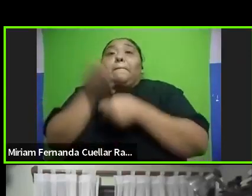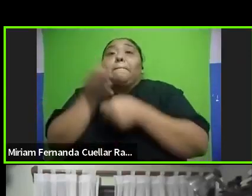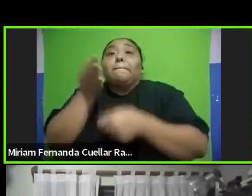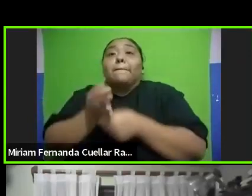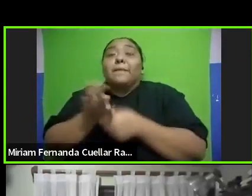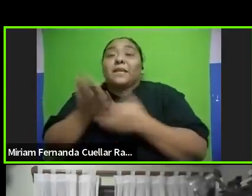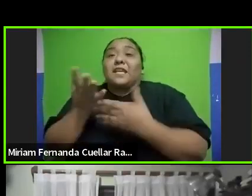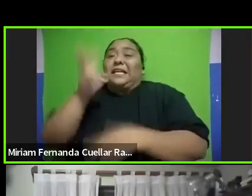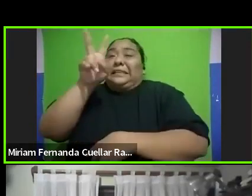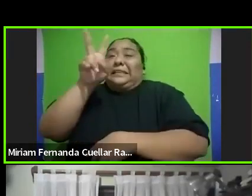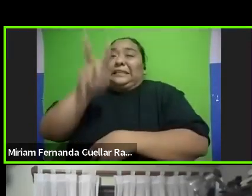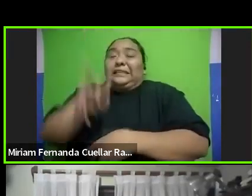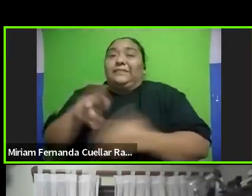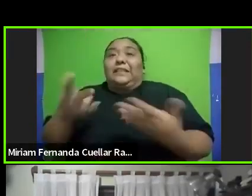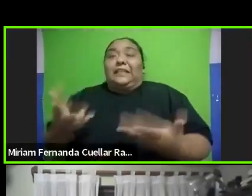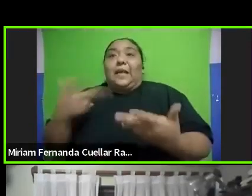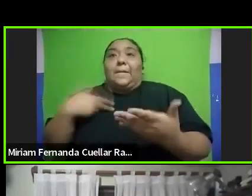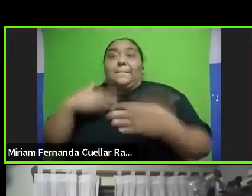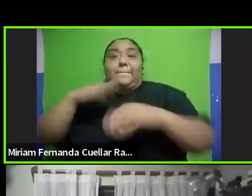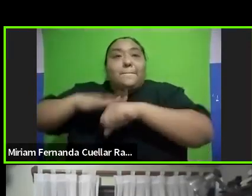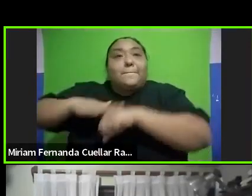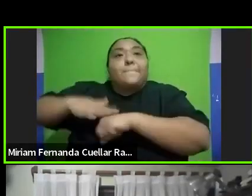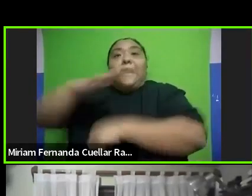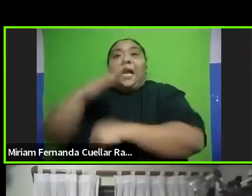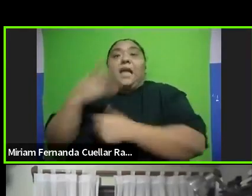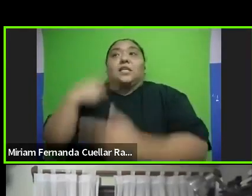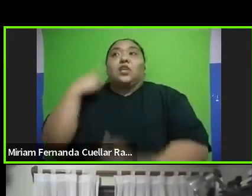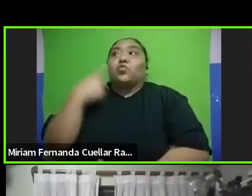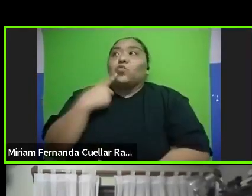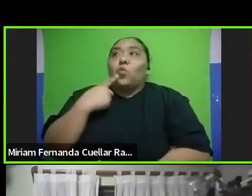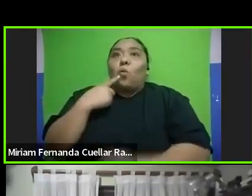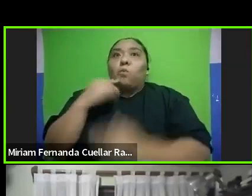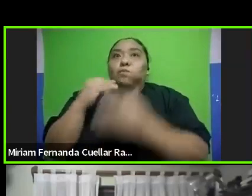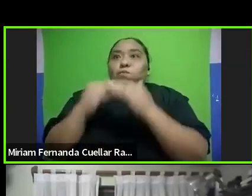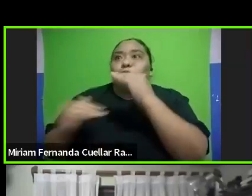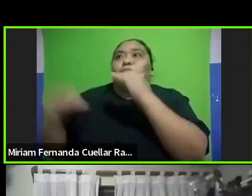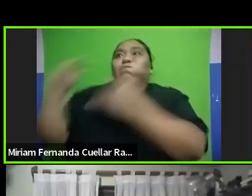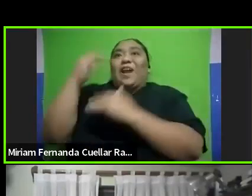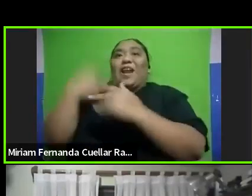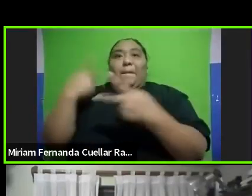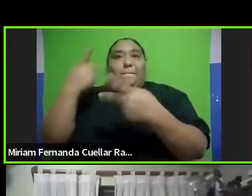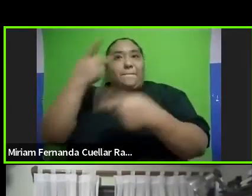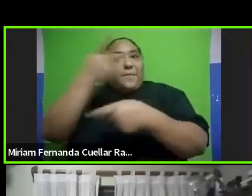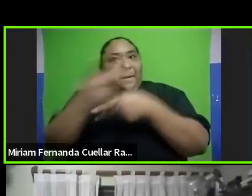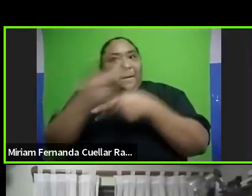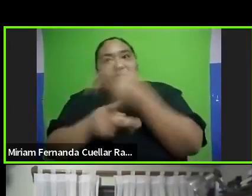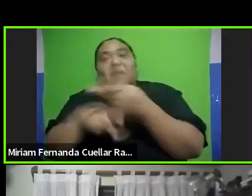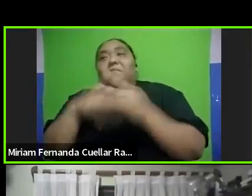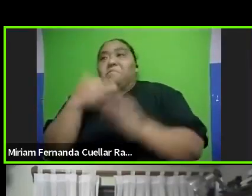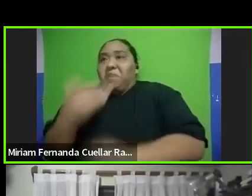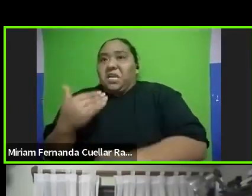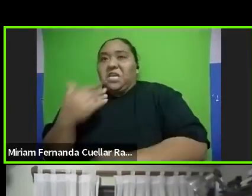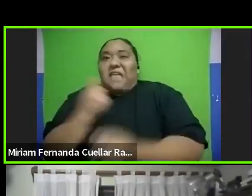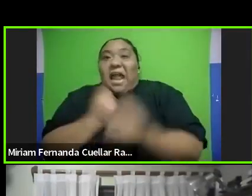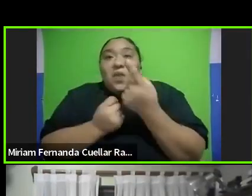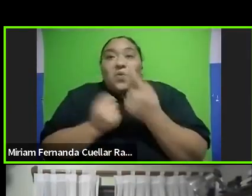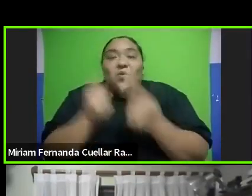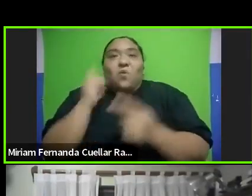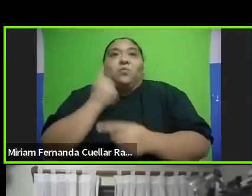la educación, se ahorita afortunadamente cada cada vez más cada vez más ahí sordos más hay sordos que acceden a la preparatoria den a preparatoria a preparatoria y Afortunadamente